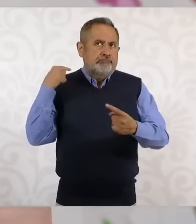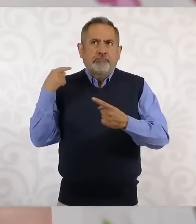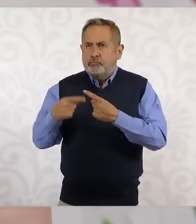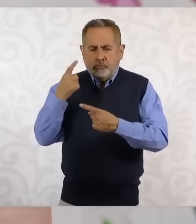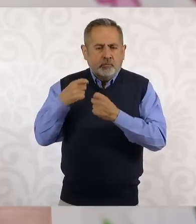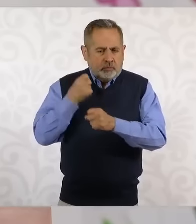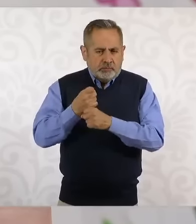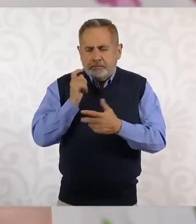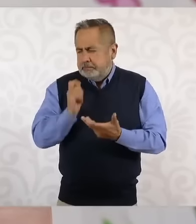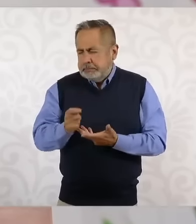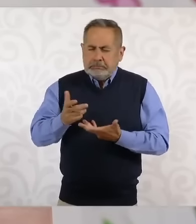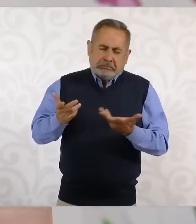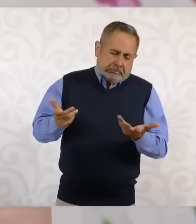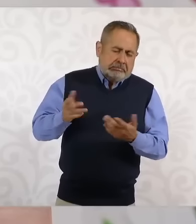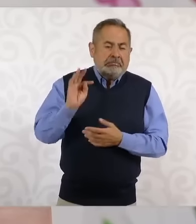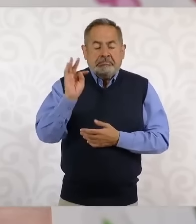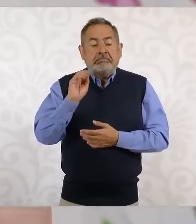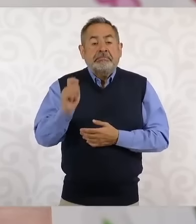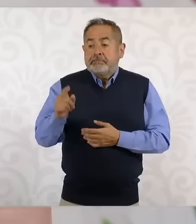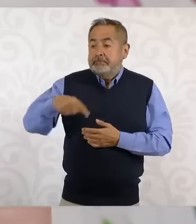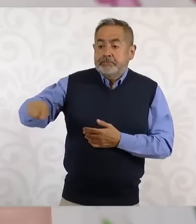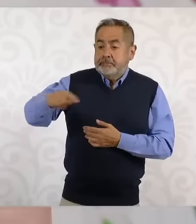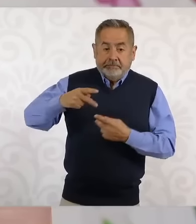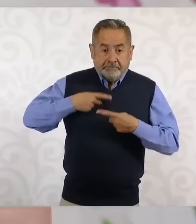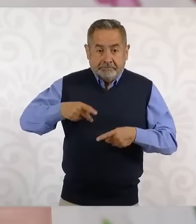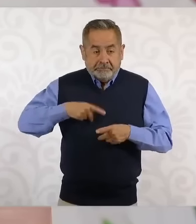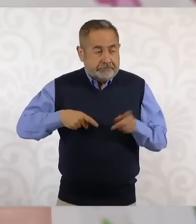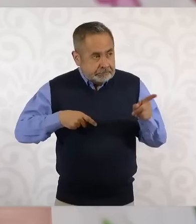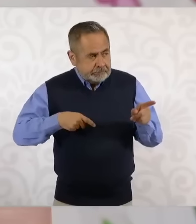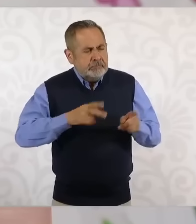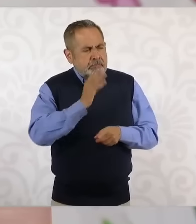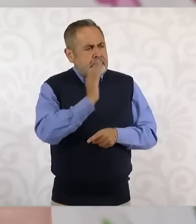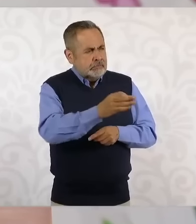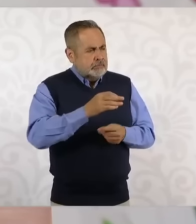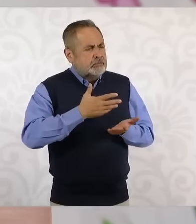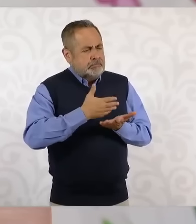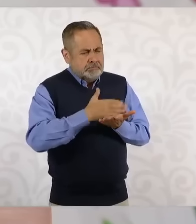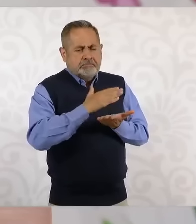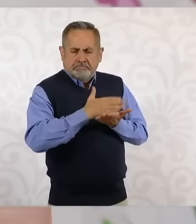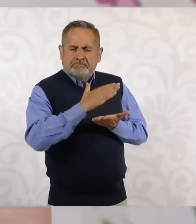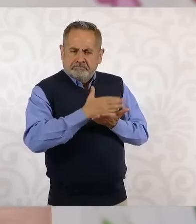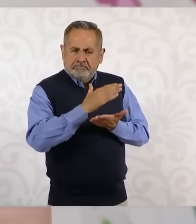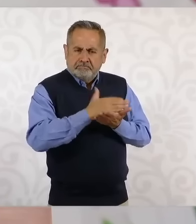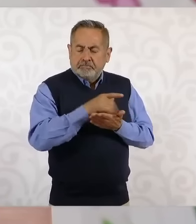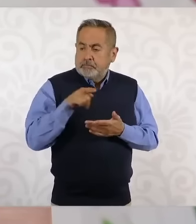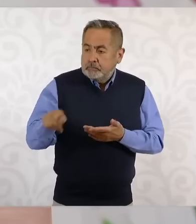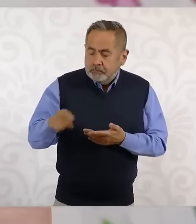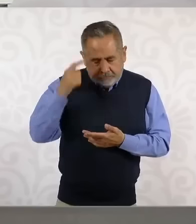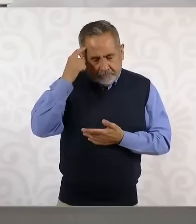significa que eh eh las personas que accedan a este beneficio van a tener mucha claridad